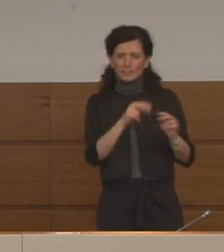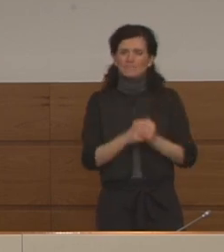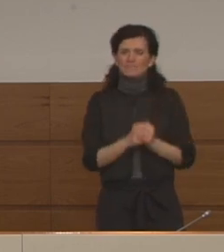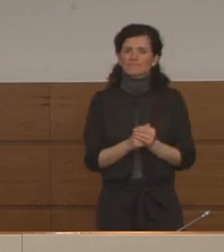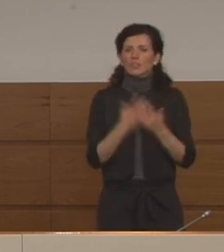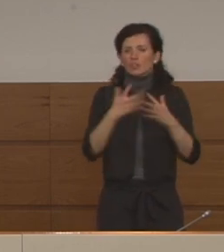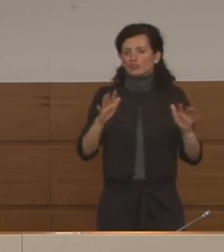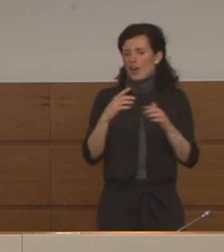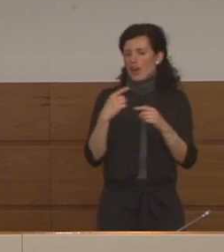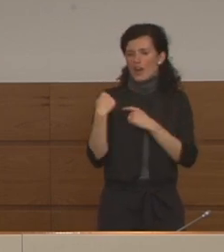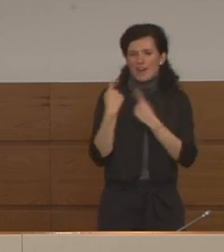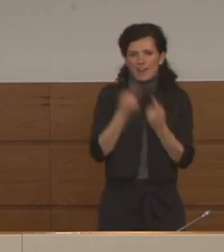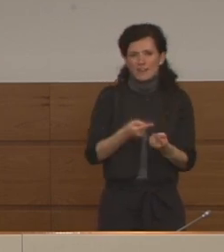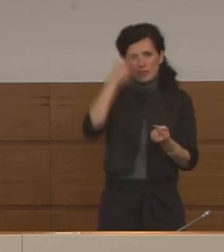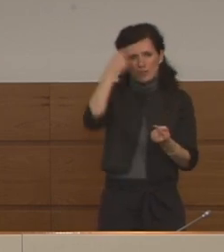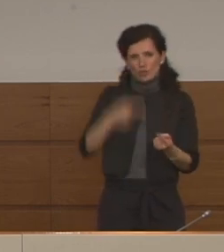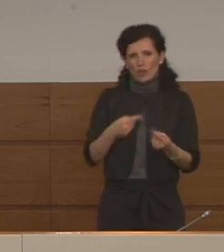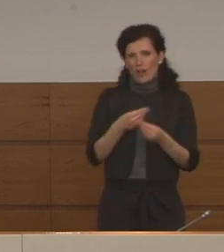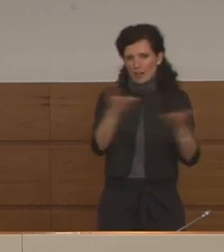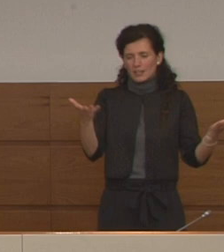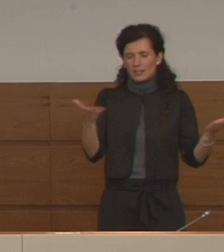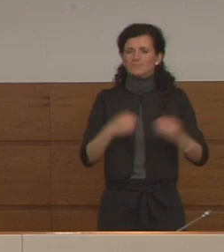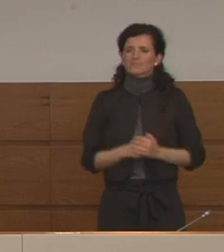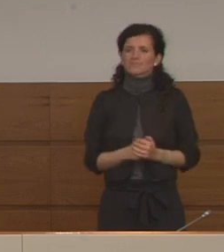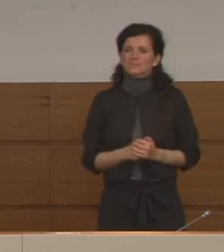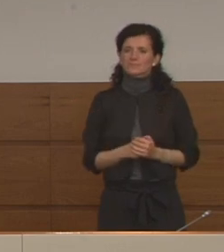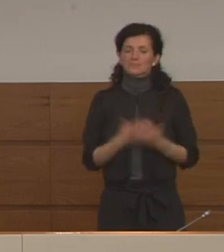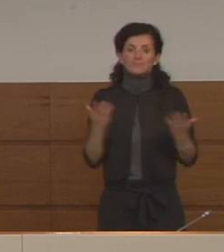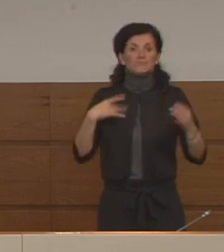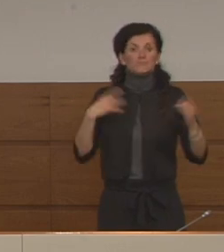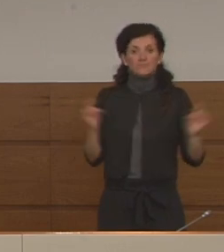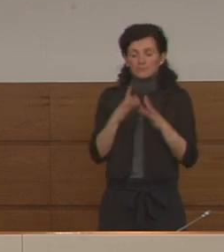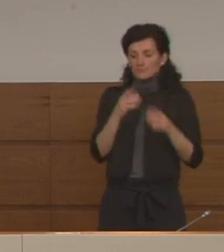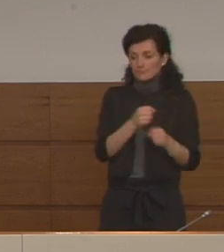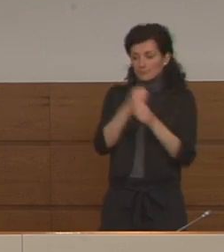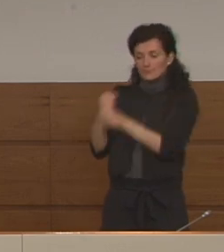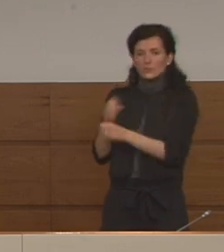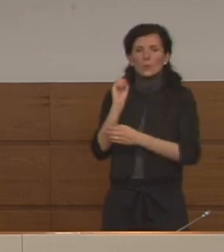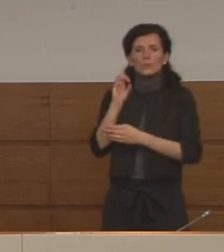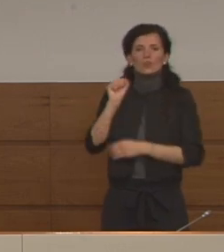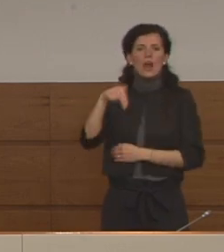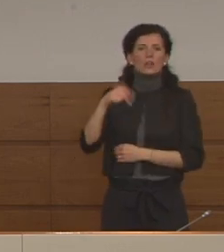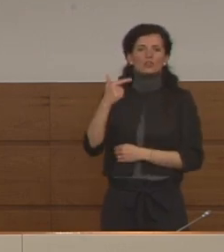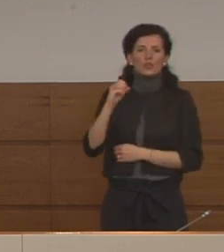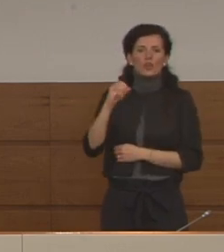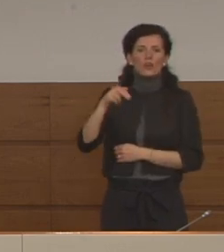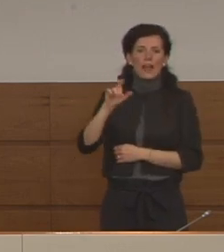nel corso della giornata. A questo punto darei la parola al Professore Antonelli. Prego Professore.